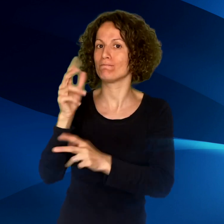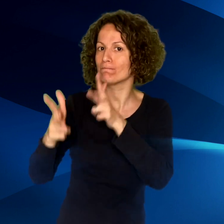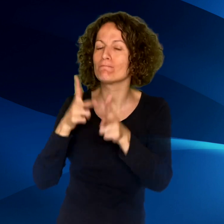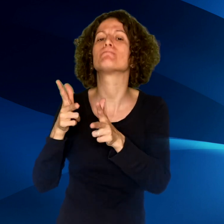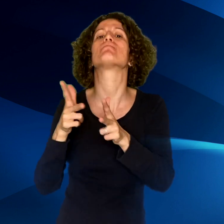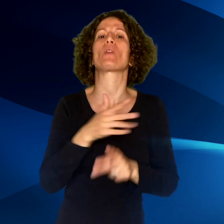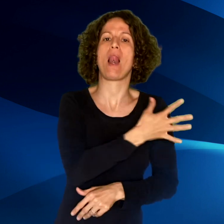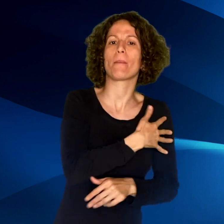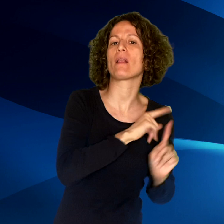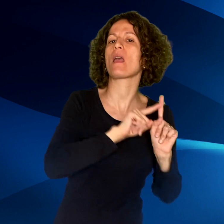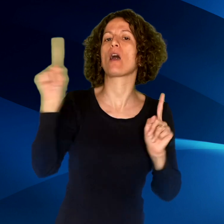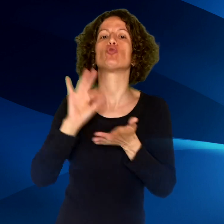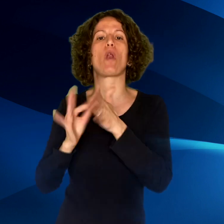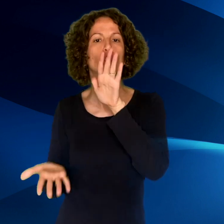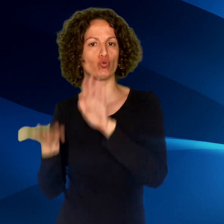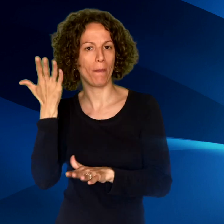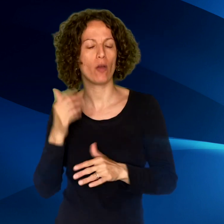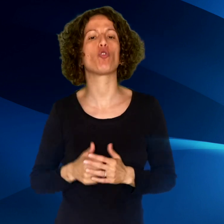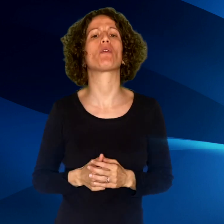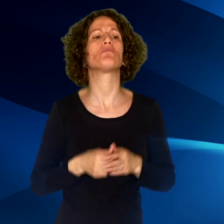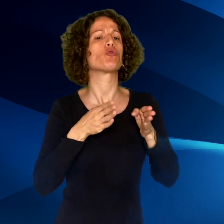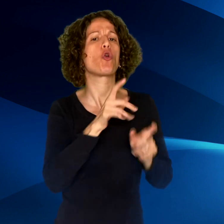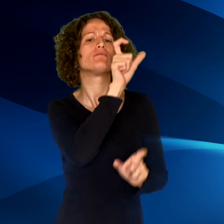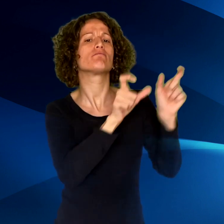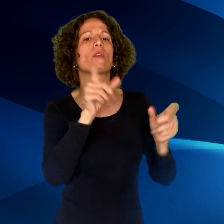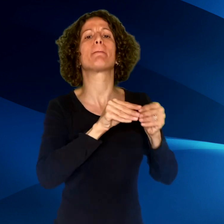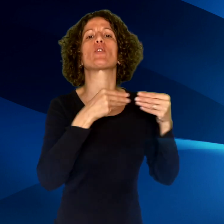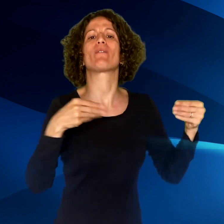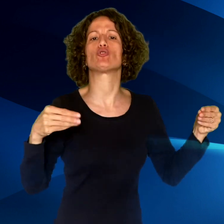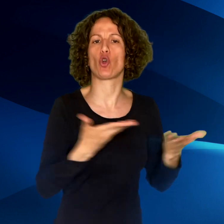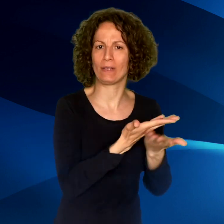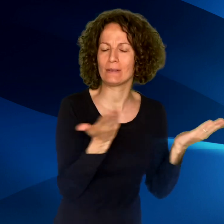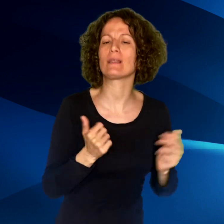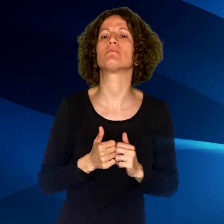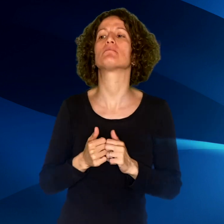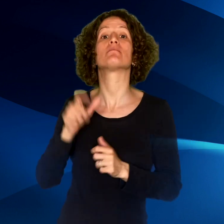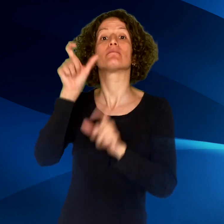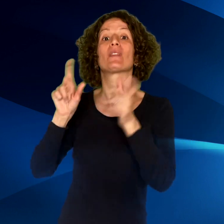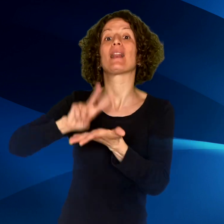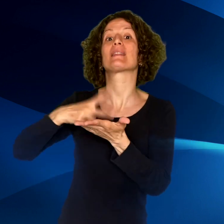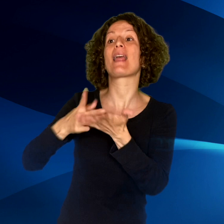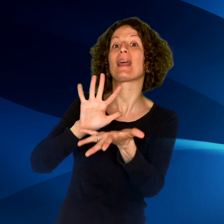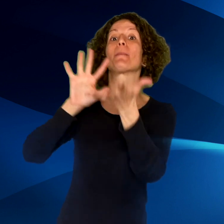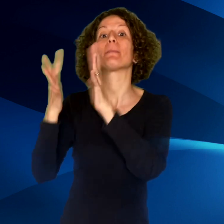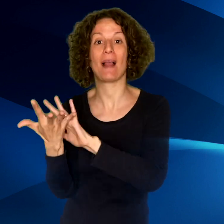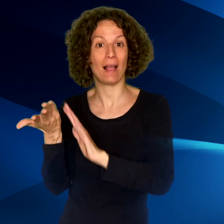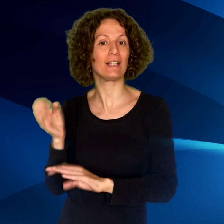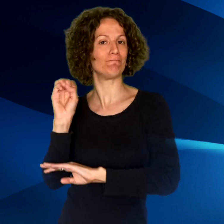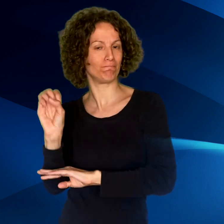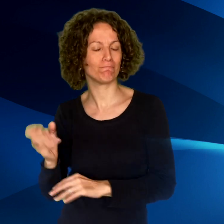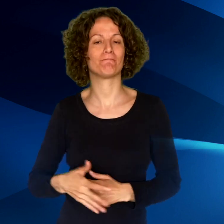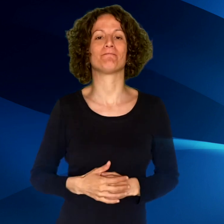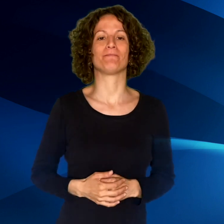i corsi negli ambienti scolastici dall’istruzione primaria alle scuole superiori e i programmi di sviluppo professionale e formazione degli interpreti.